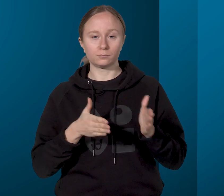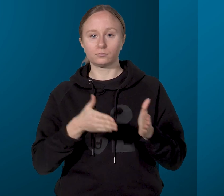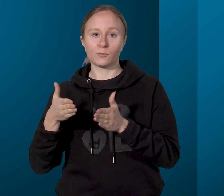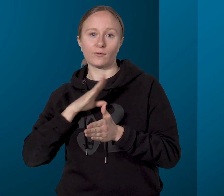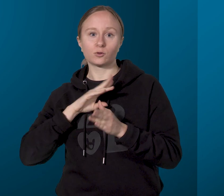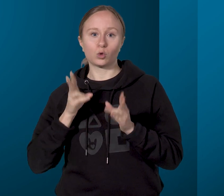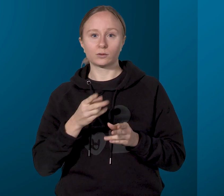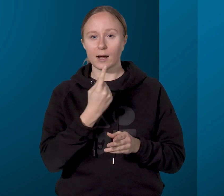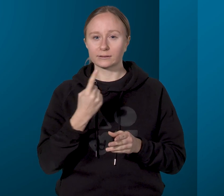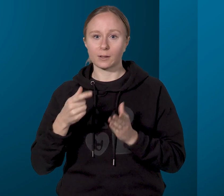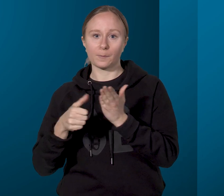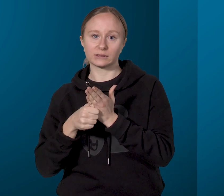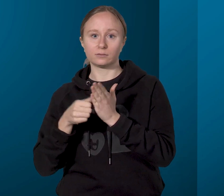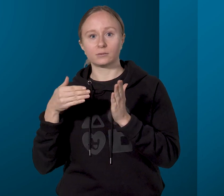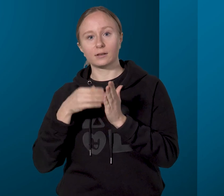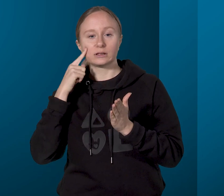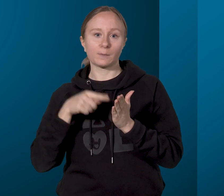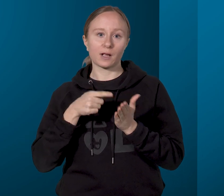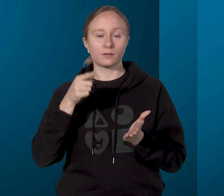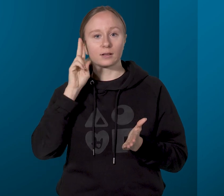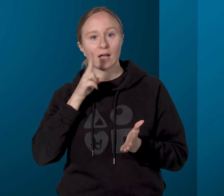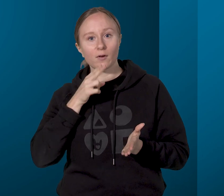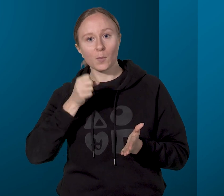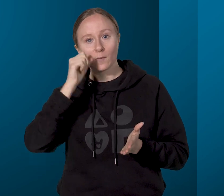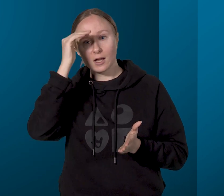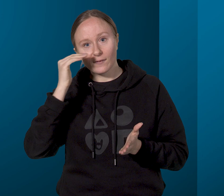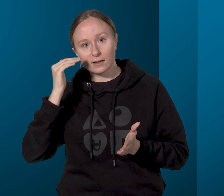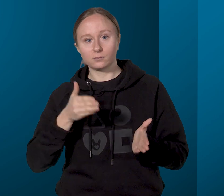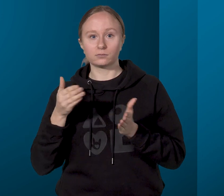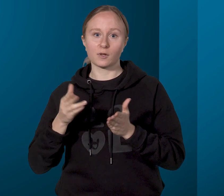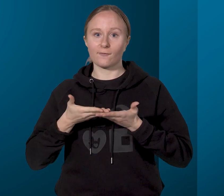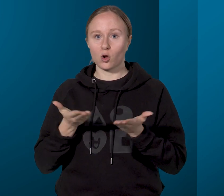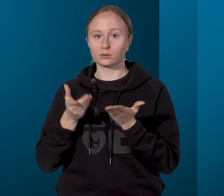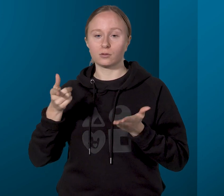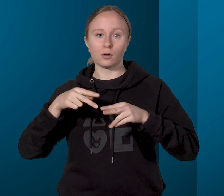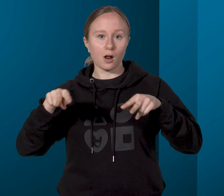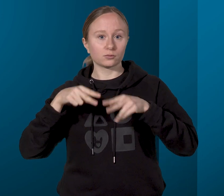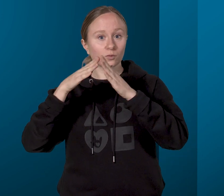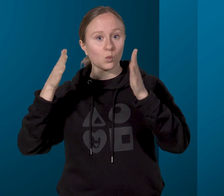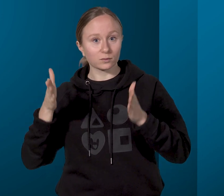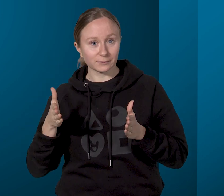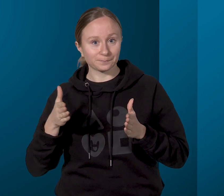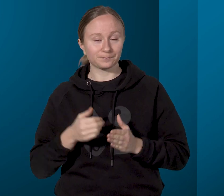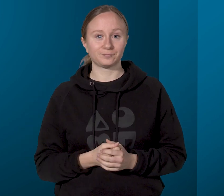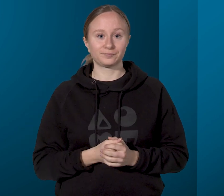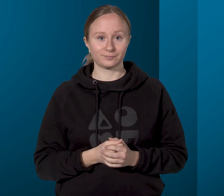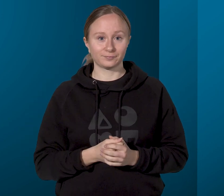finns det också enskilda biljetter till DeafPub-kvällarna - och föreställningarna på Tanssin Talo (Dansens Hus).